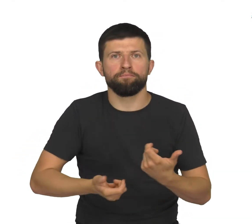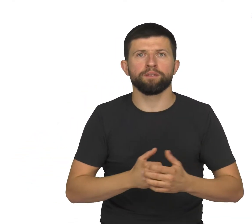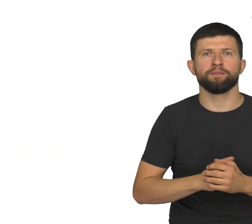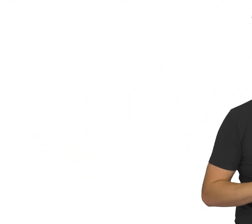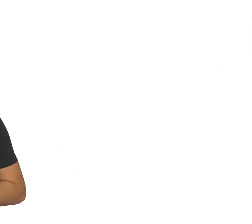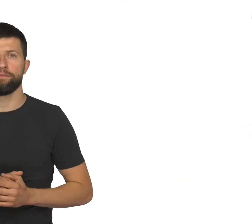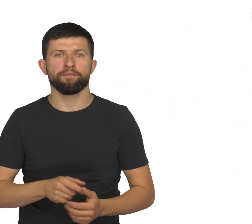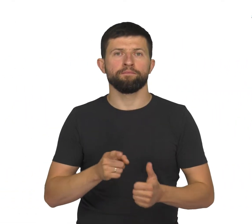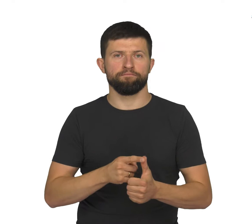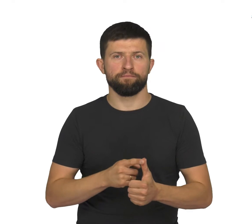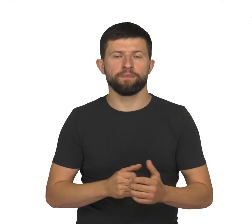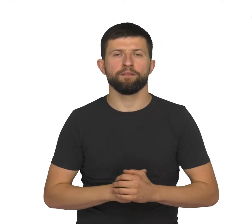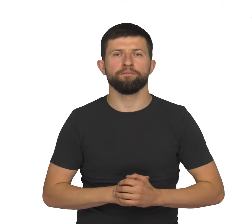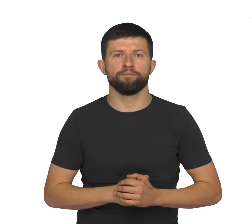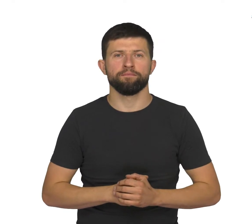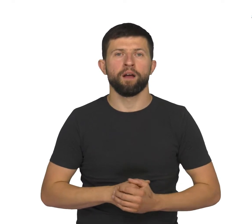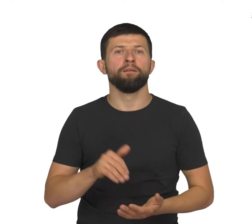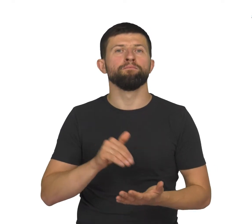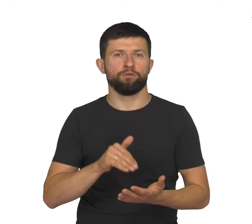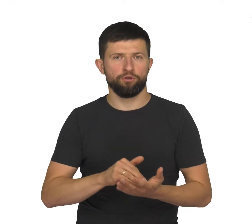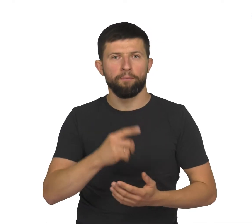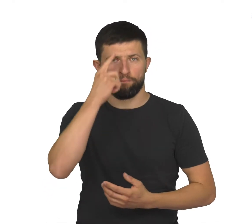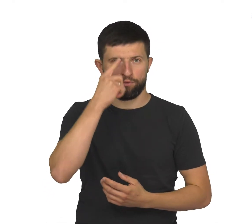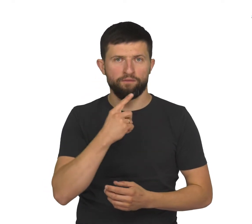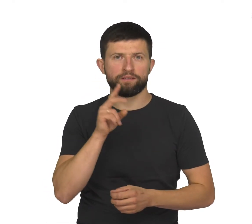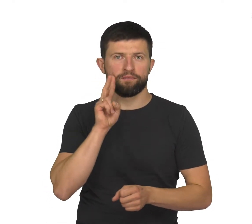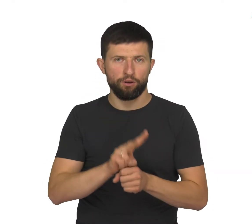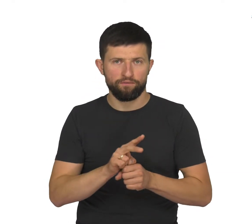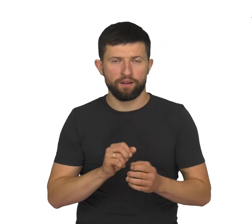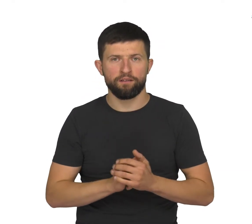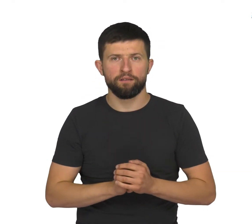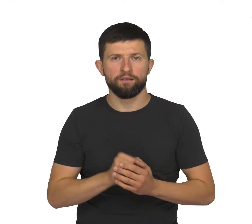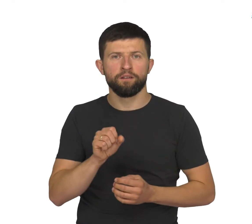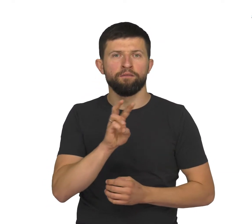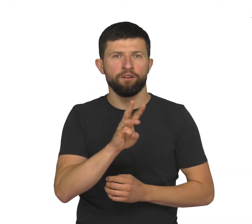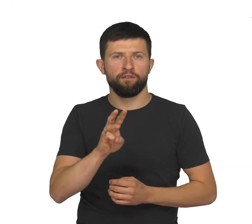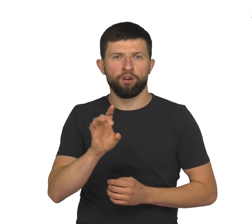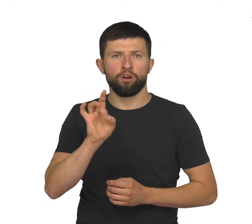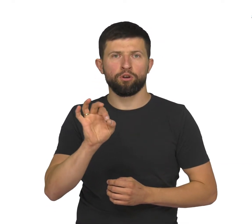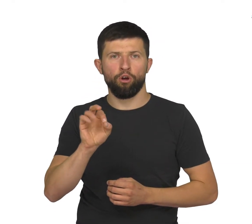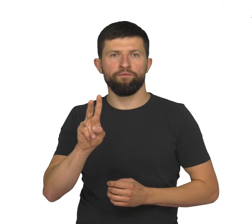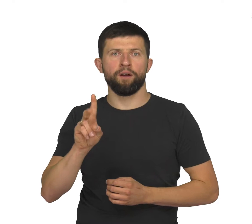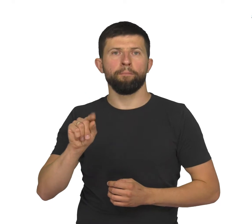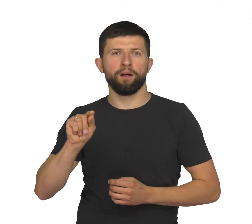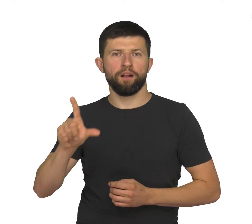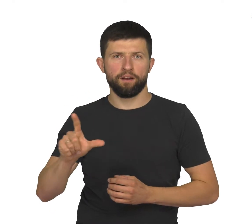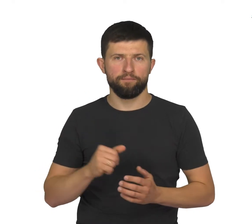Najpierw profil zaufany. Jeśli go nie masz, załóż go od ręki. Po drugie,